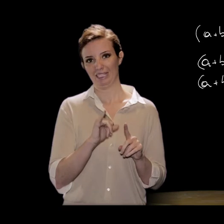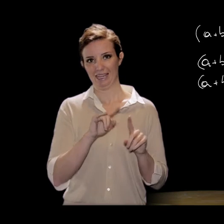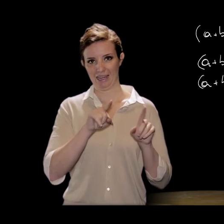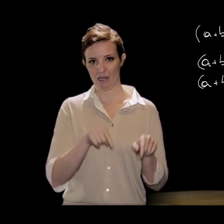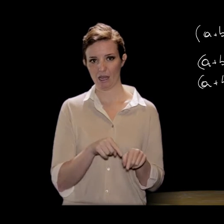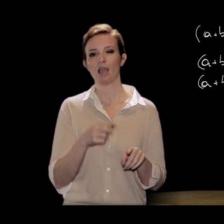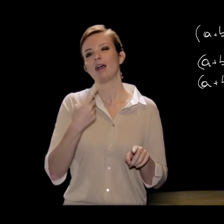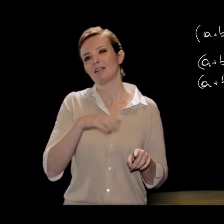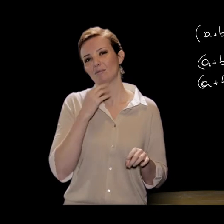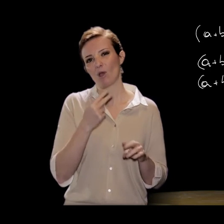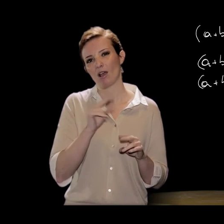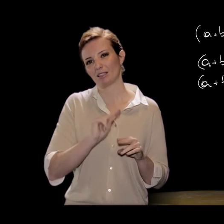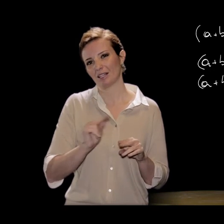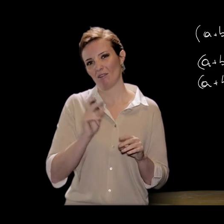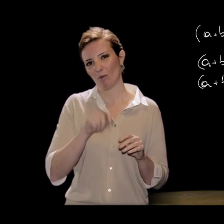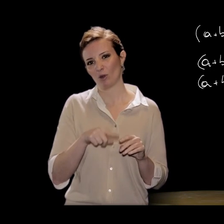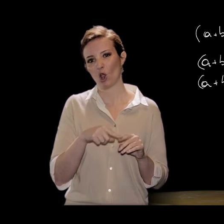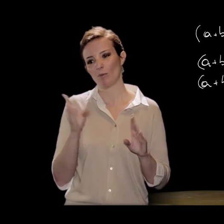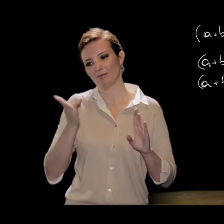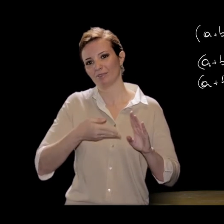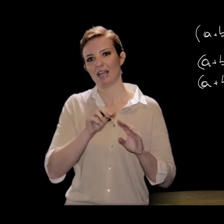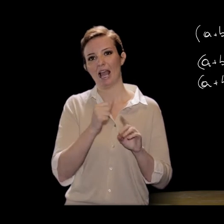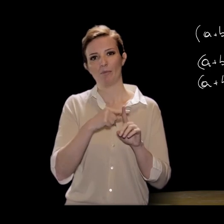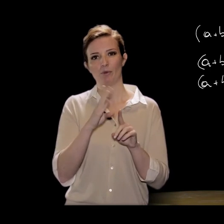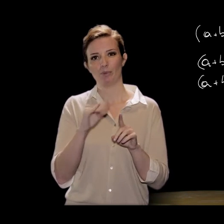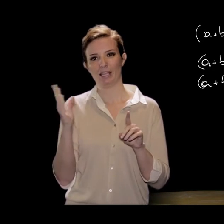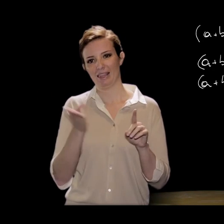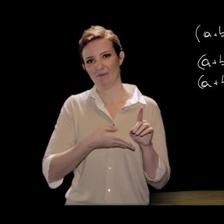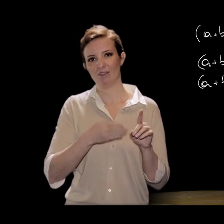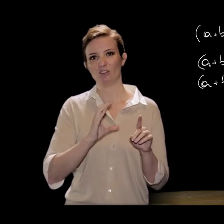possiamo anche scriverlo in forma di frazione.